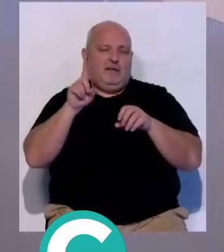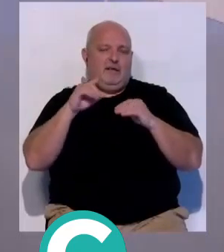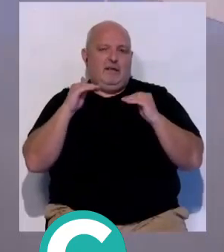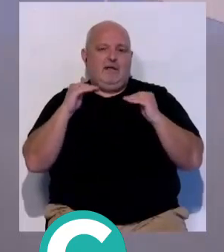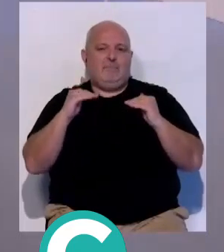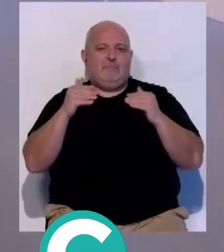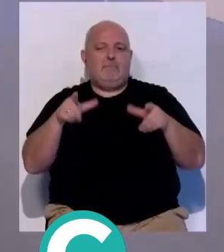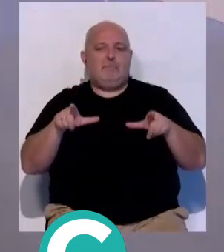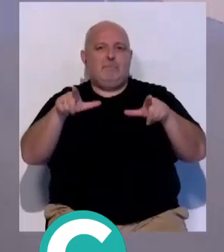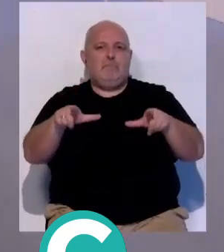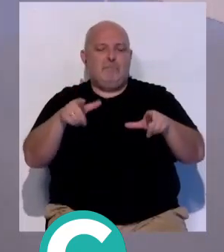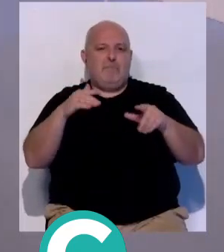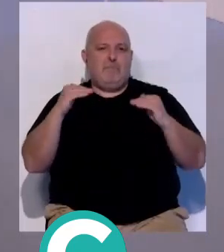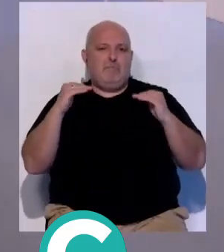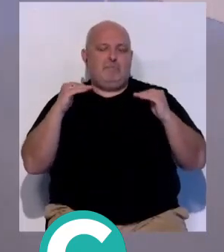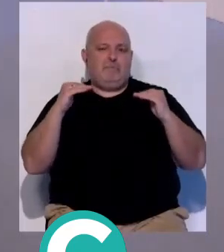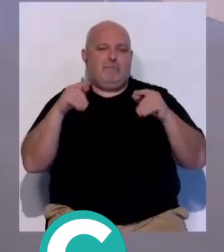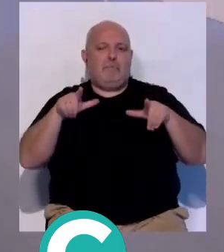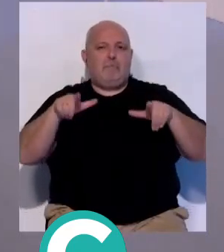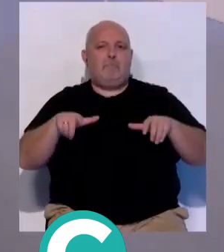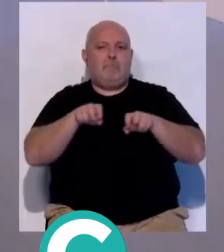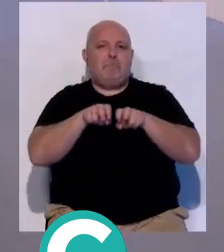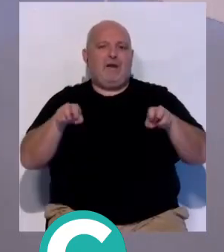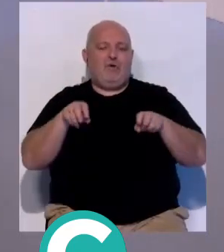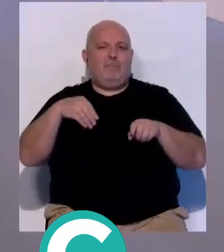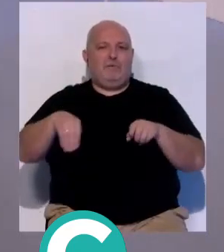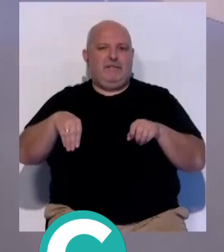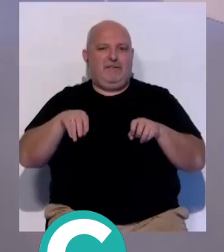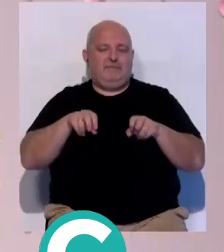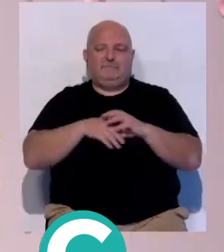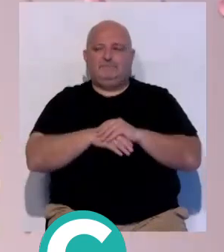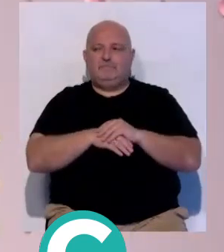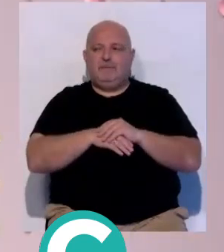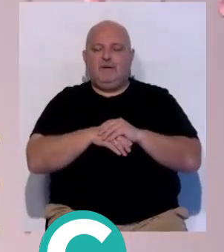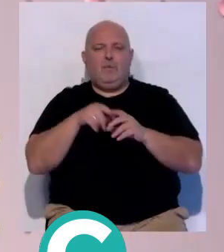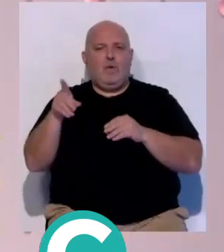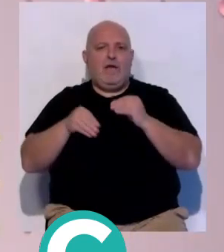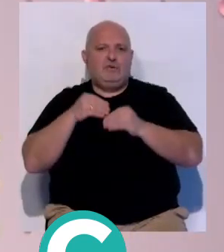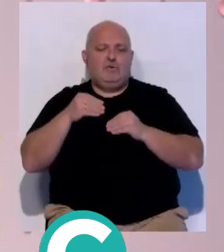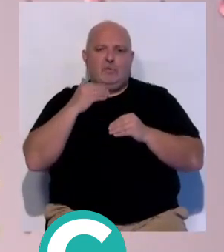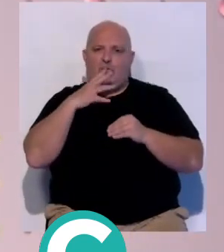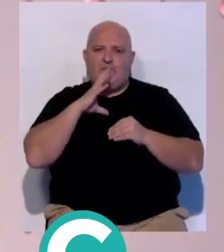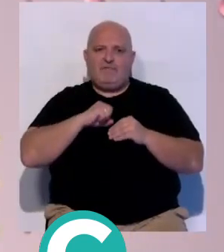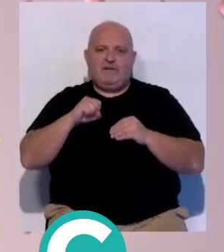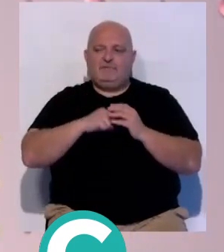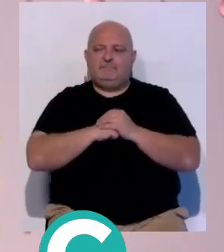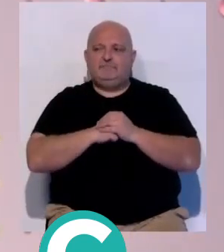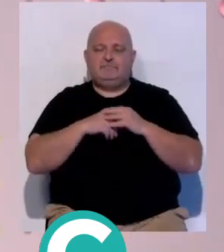hecho en el palco presidencial del estadio nuevo mirandilla de maravilla hemos disfrutado mucho